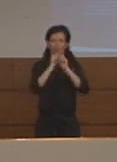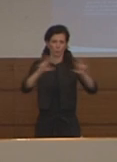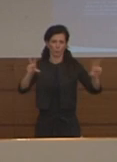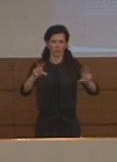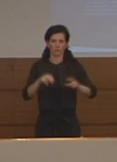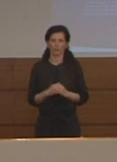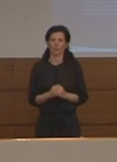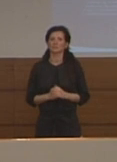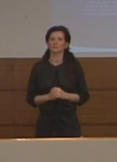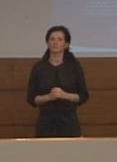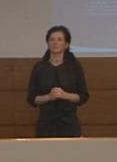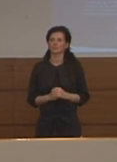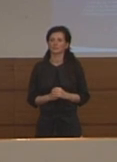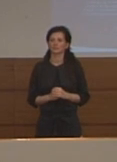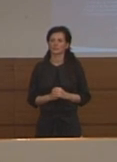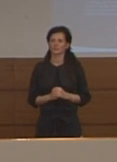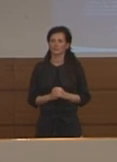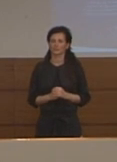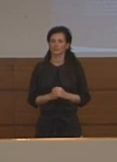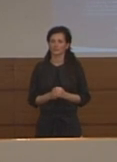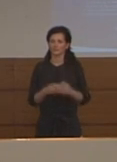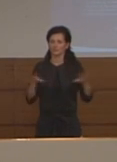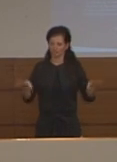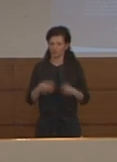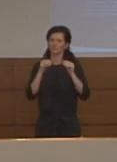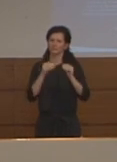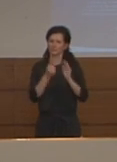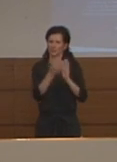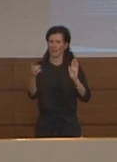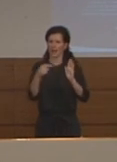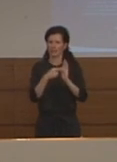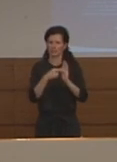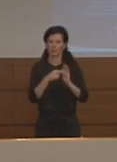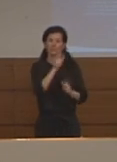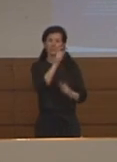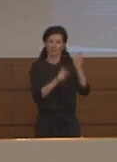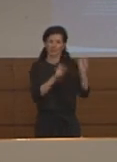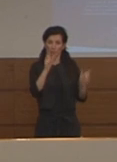Partiamo con il bilancio di oggi. Ad oggi il totale delle persone attualmente